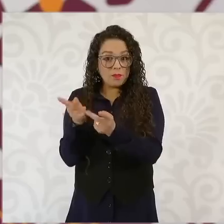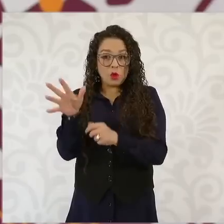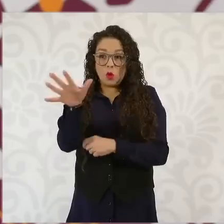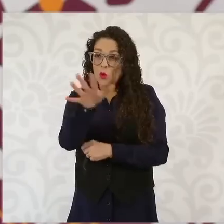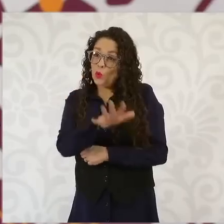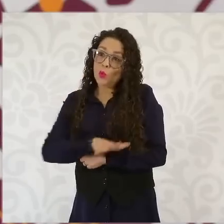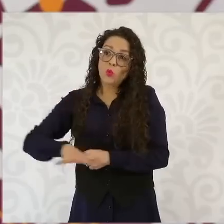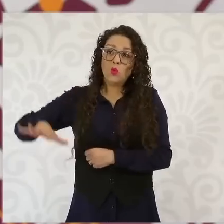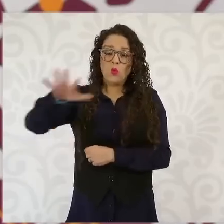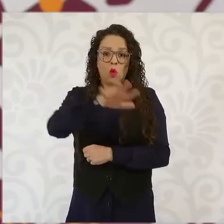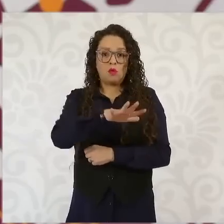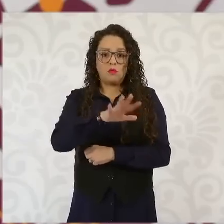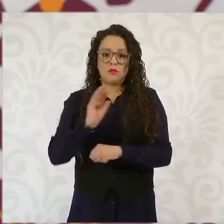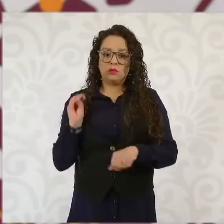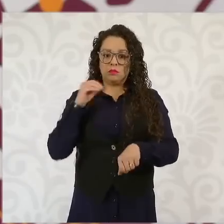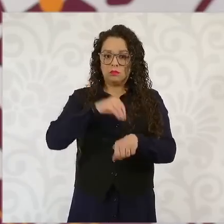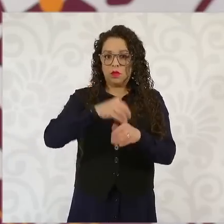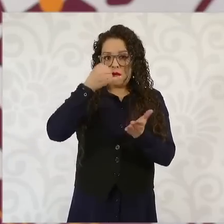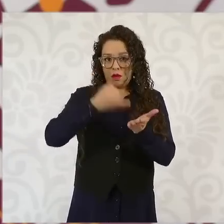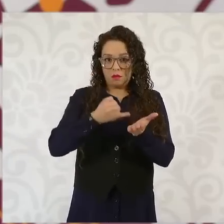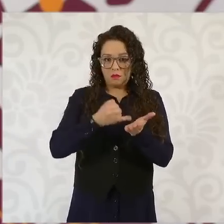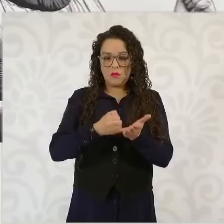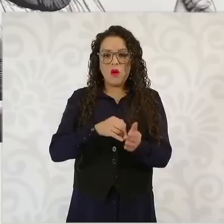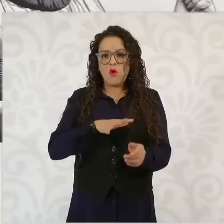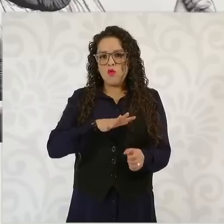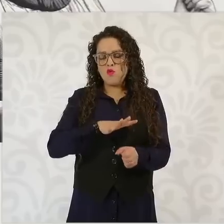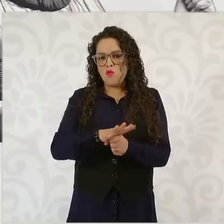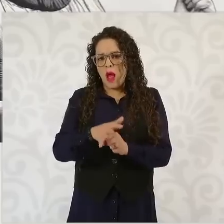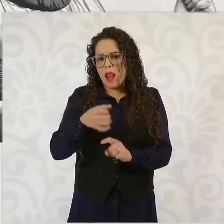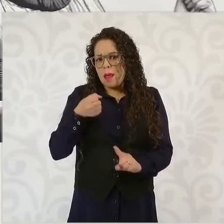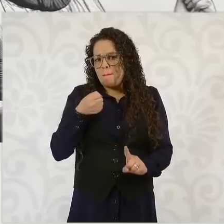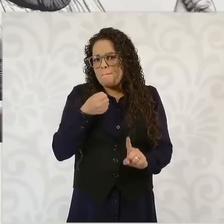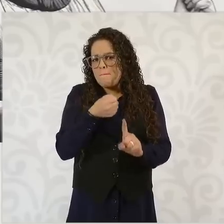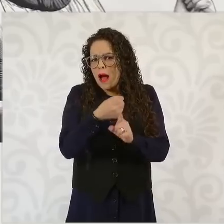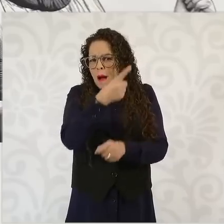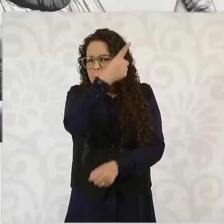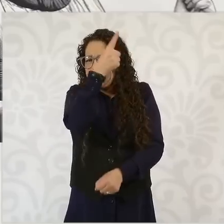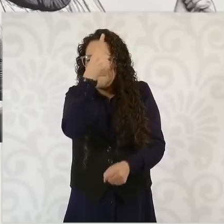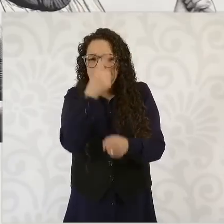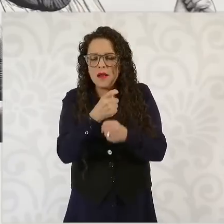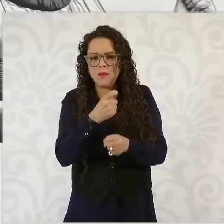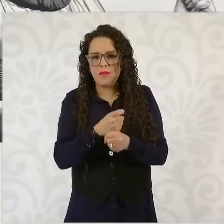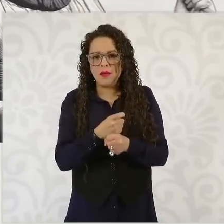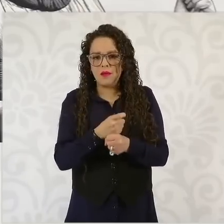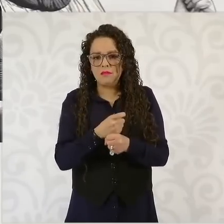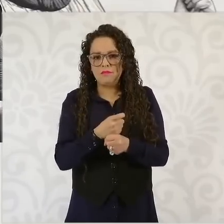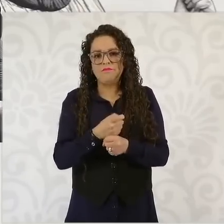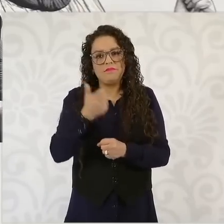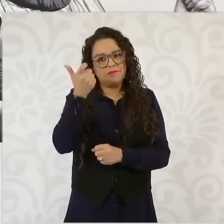número uno van a hacer los precios hz cuenta que de un día a otro le dices a todos los que utilizan